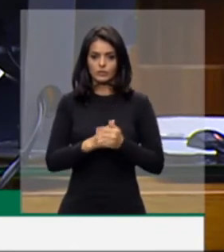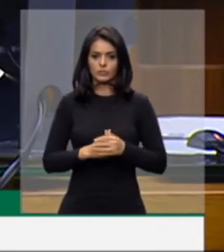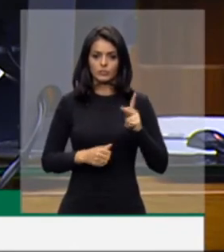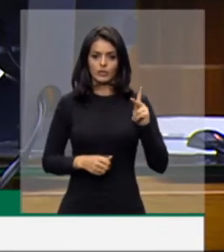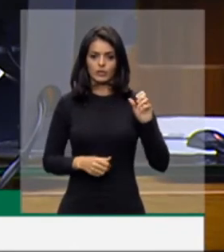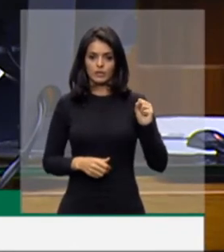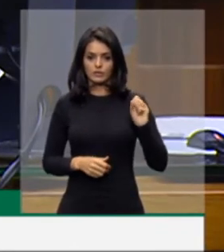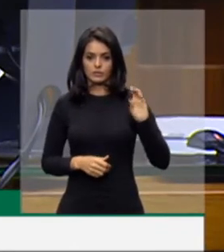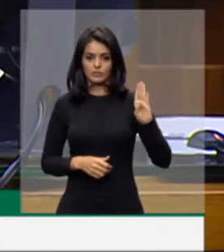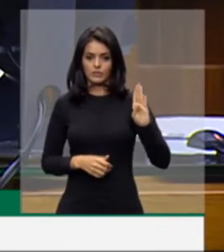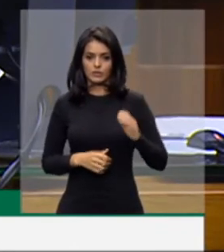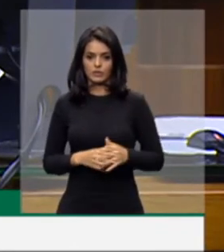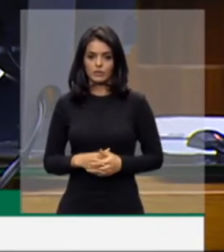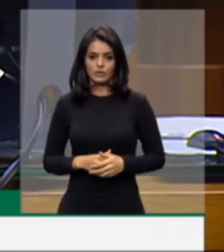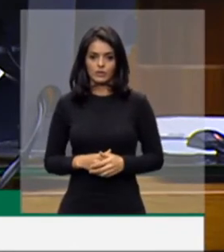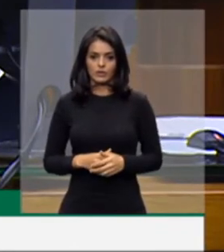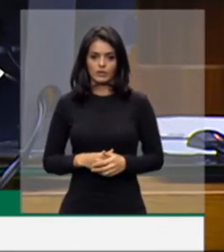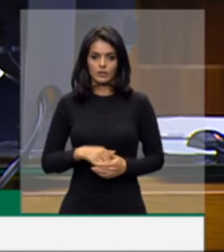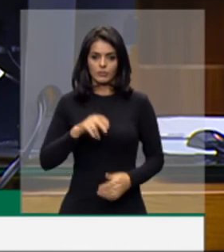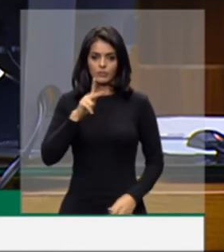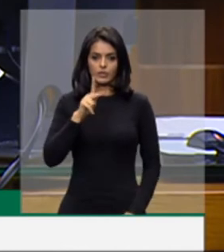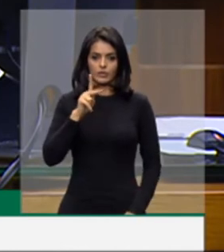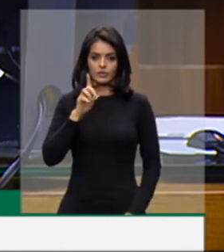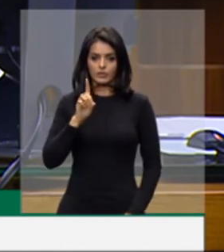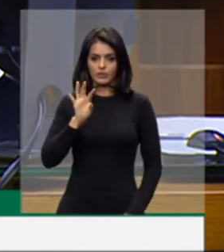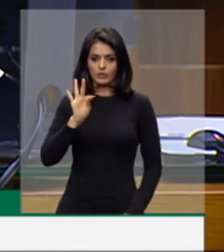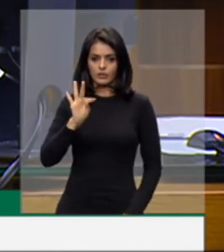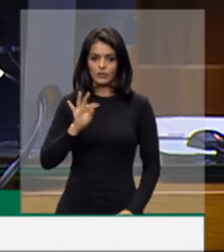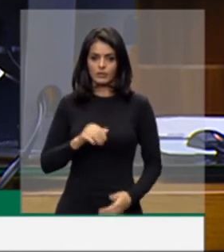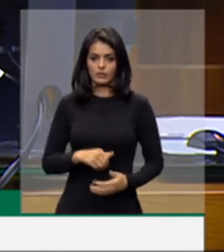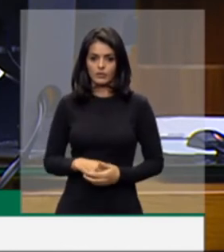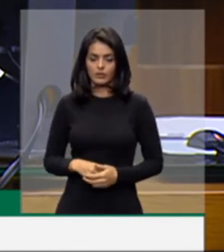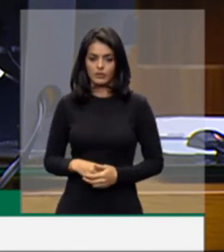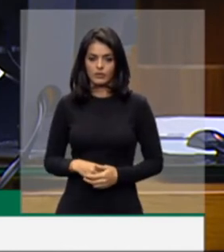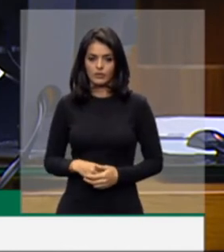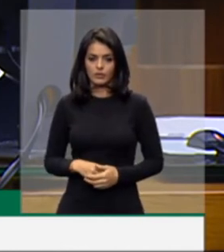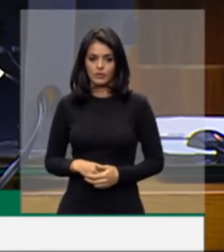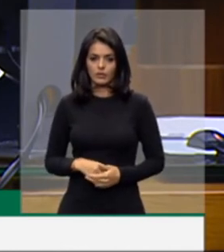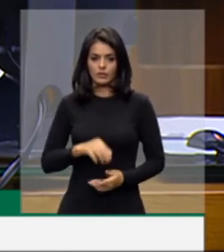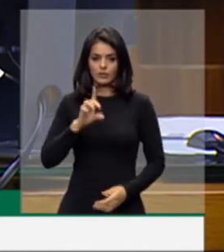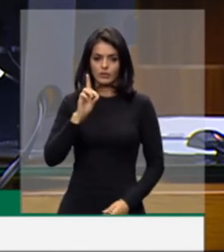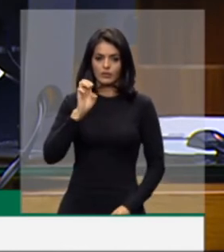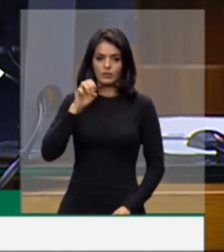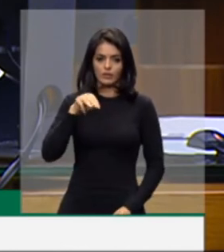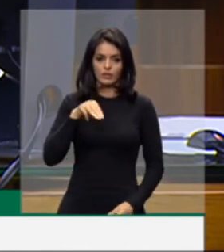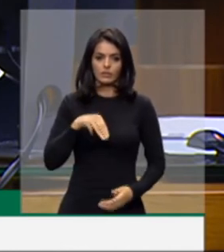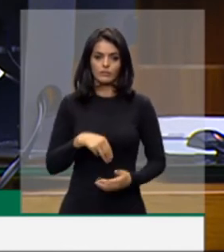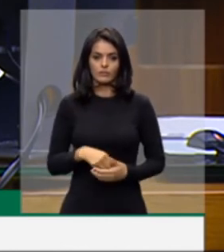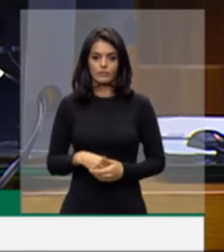ENCAMINHAMOS NÃO, A ESTE REQUERIMENTO. A DEPUTADA BIA KICIS VOTOU COM O PARTIDO, OBRIGADO. PSB DE BOLA.